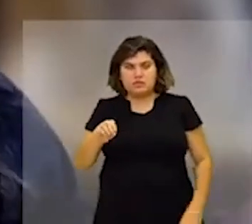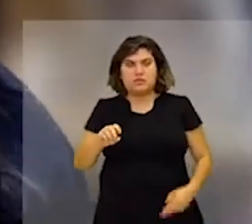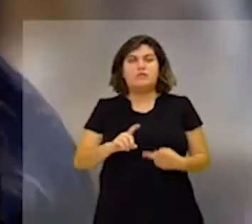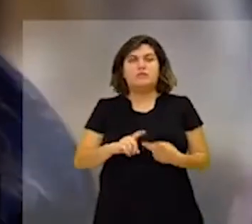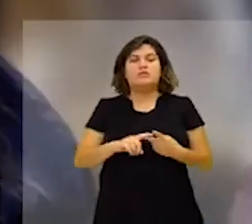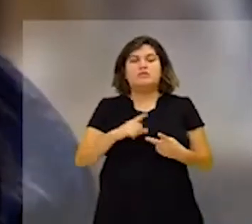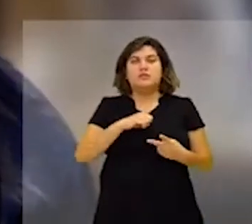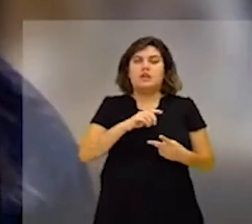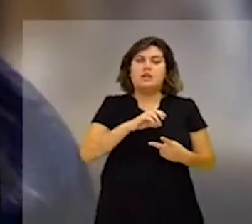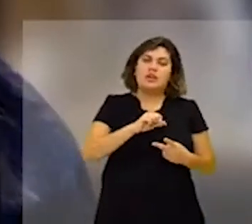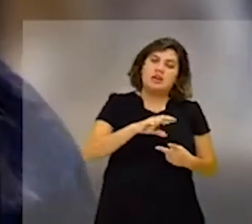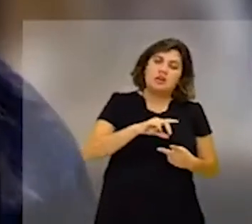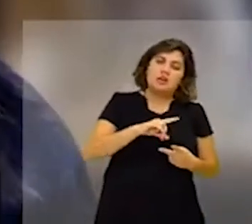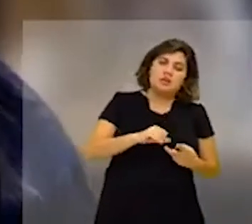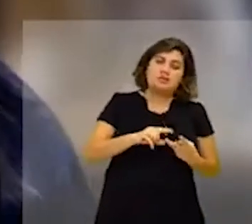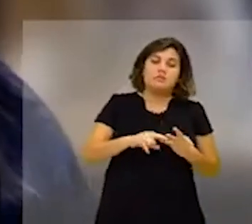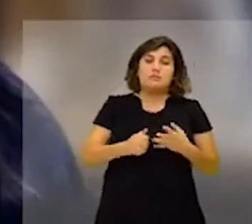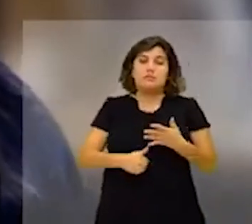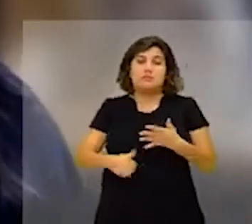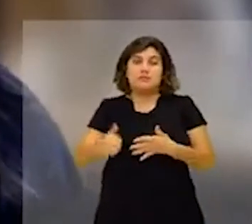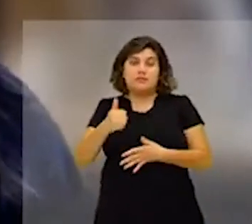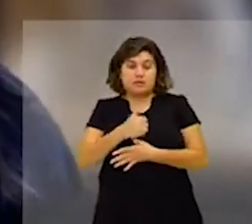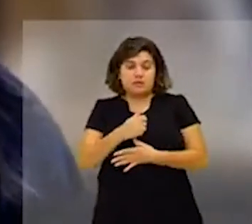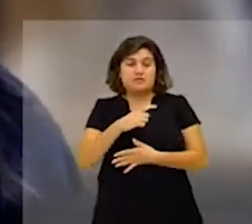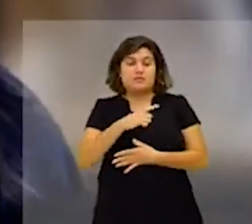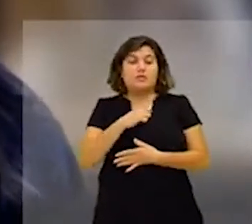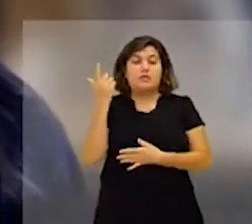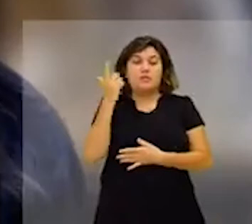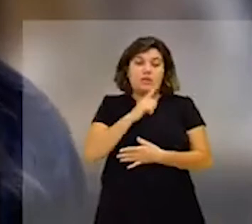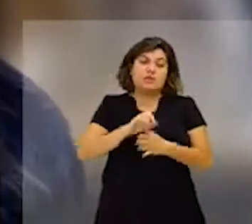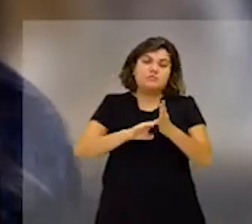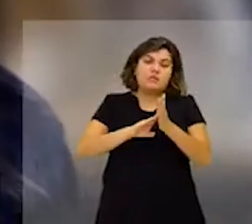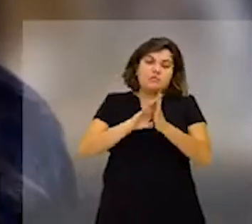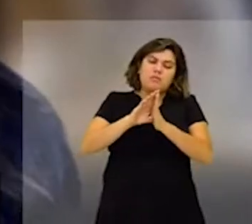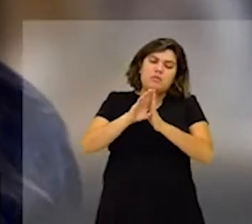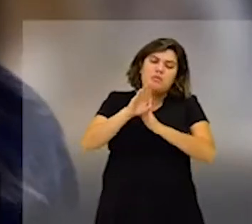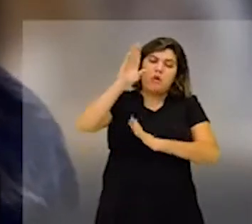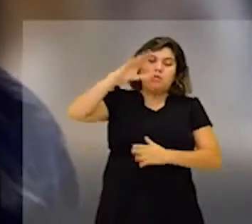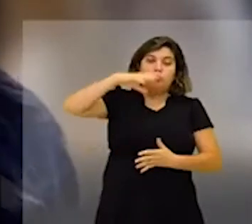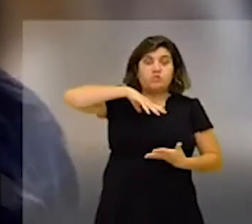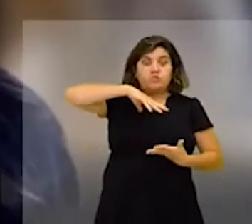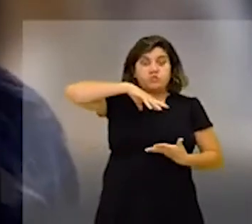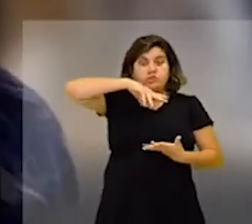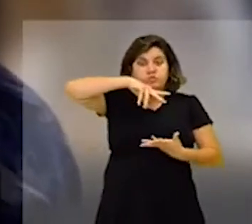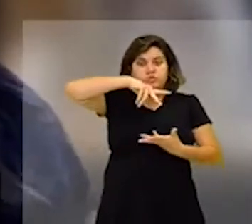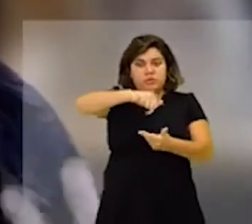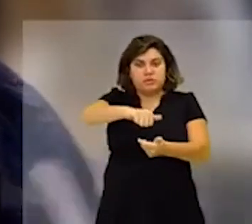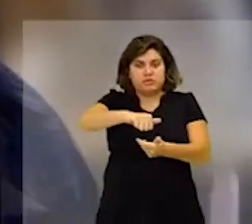que as desigualdades no Brasil alcança entre quase maiores no mundo então é neste lugar que